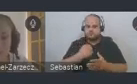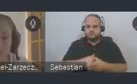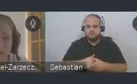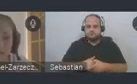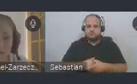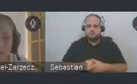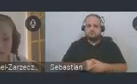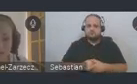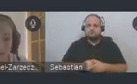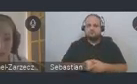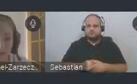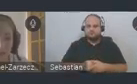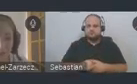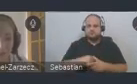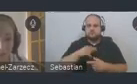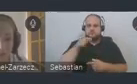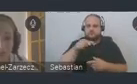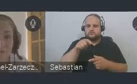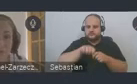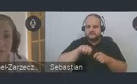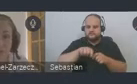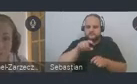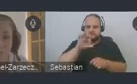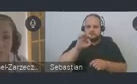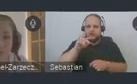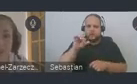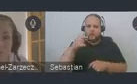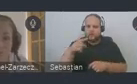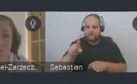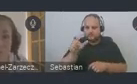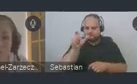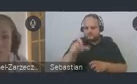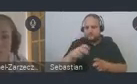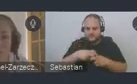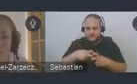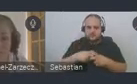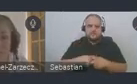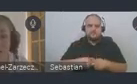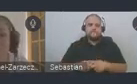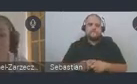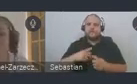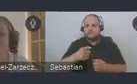które znajdziecie na platformie SpołEdowej? Mamy powitanie uczestników, przedstawienie trenera.